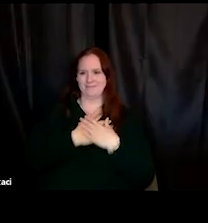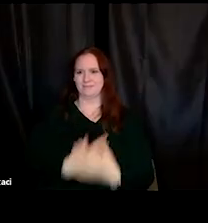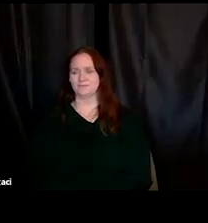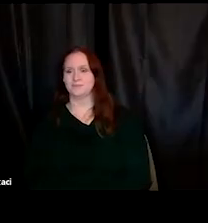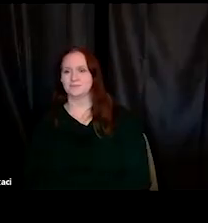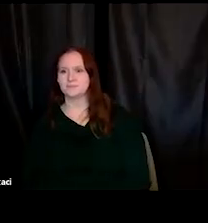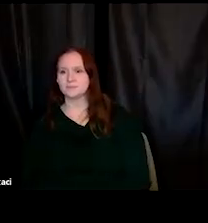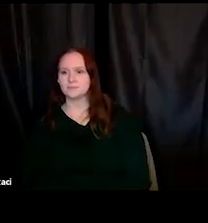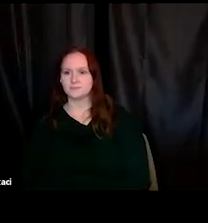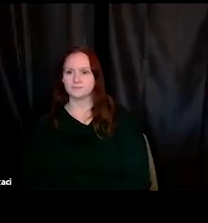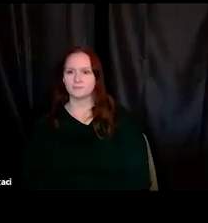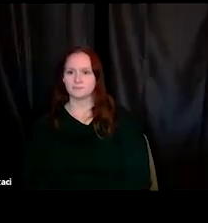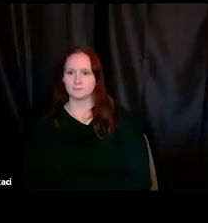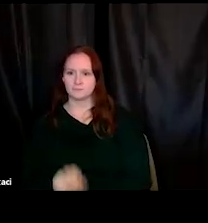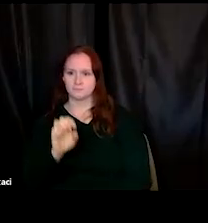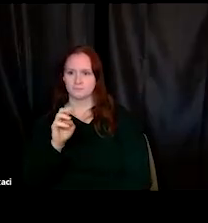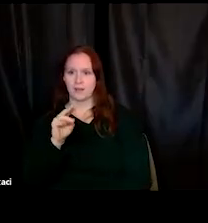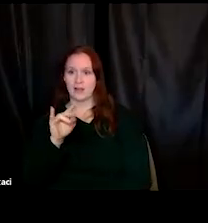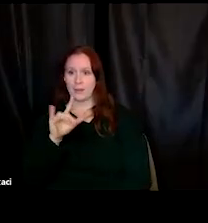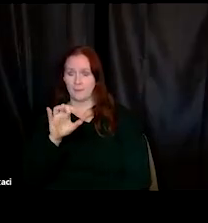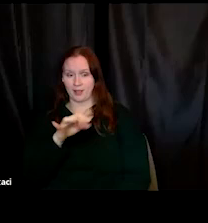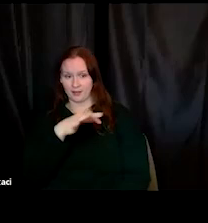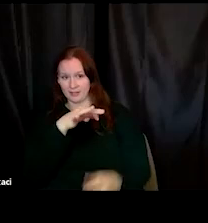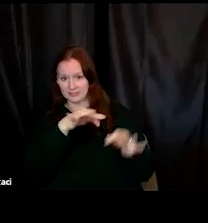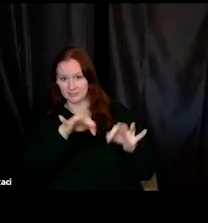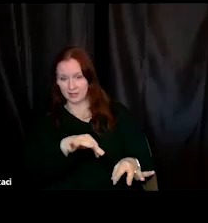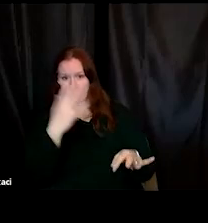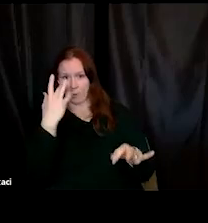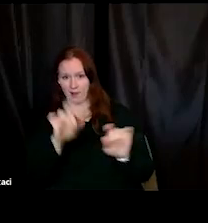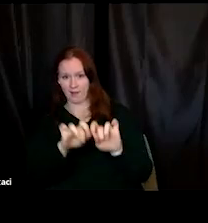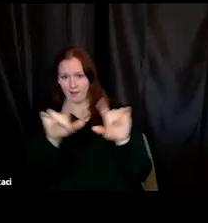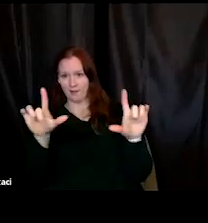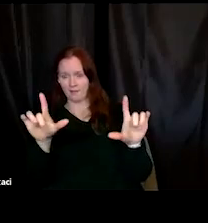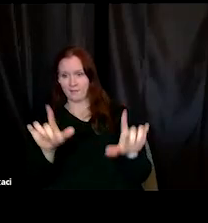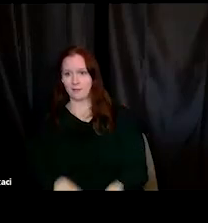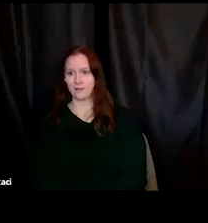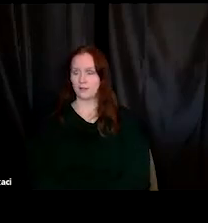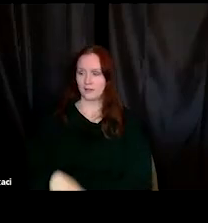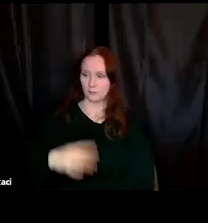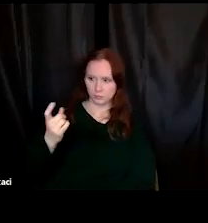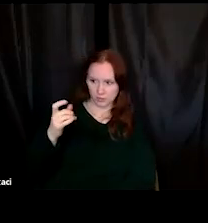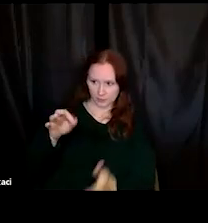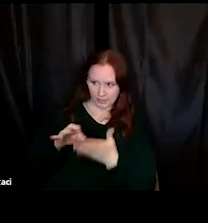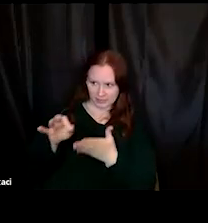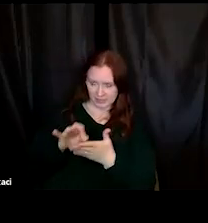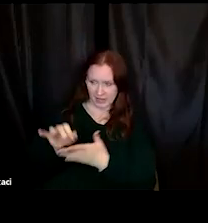Así que, en realidad, agrega un poco de privacidad una vez que estés registrado y en el sistema